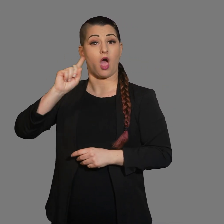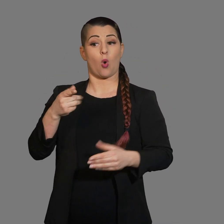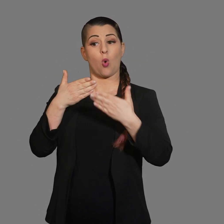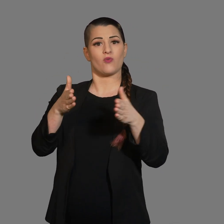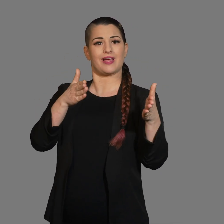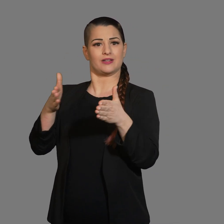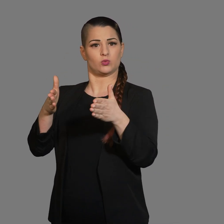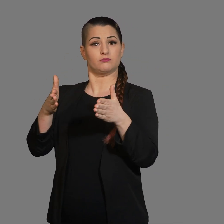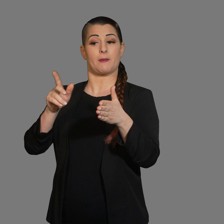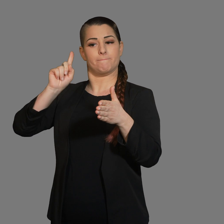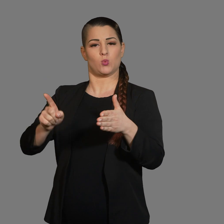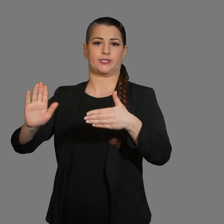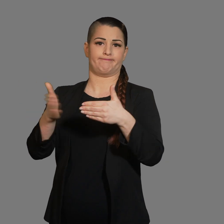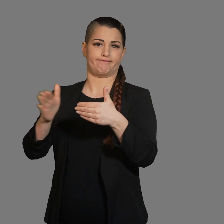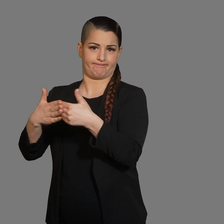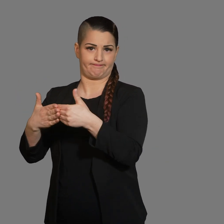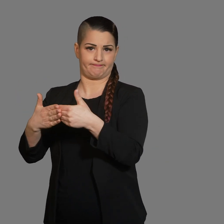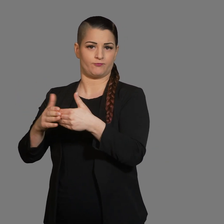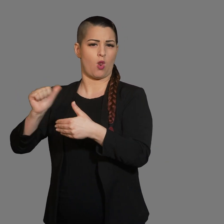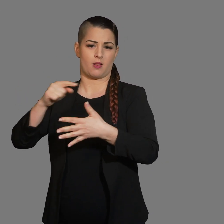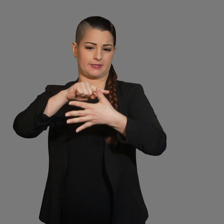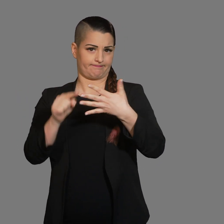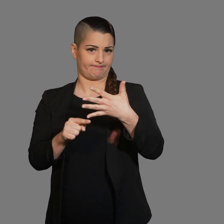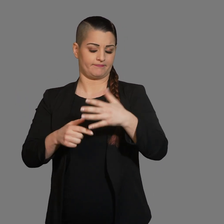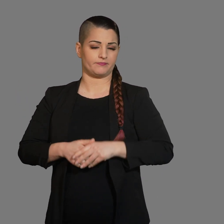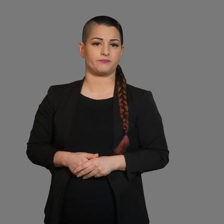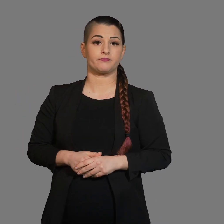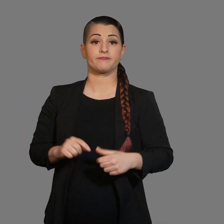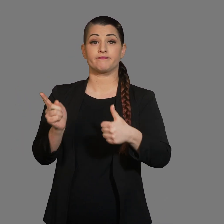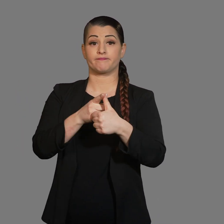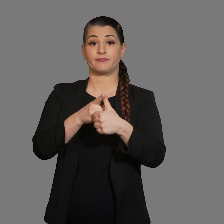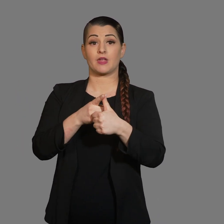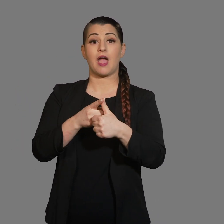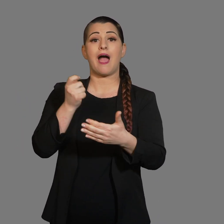Auch alle öffentlich zugänglichen Einrichtungen werden geschlossen. Das sind namentlich: